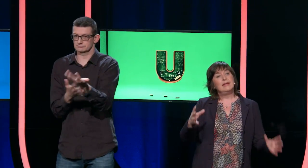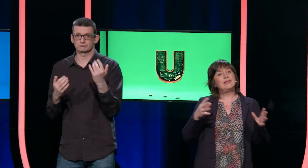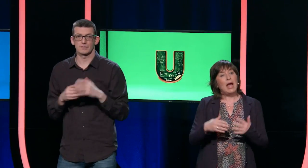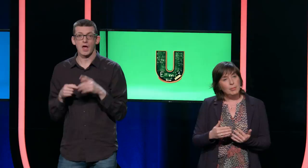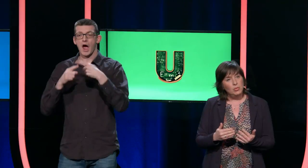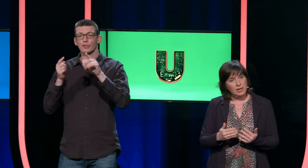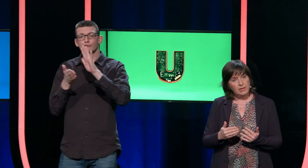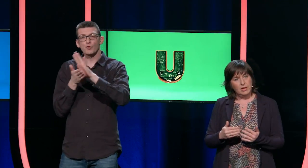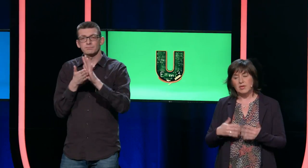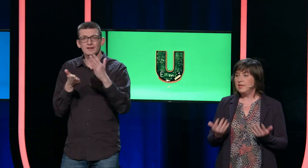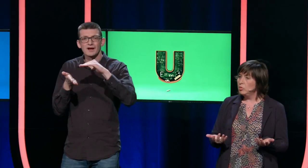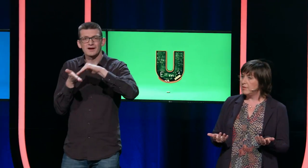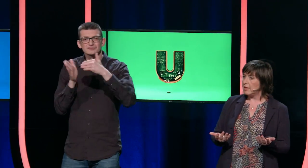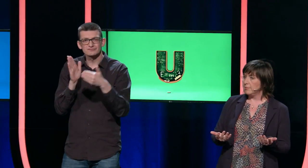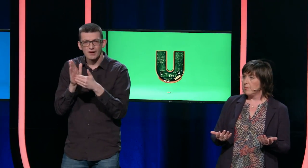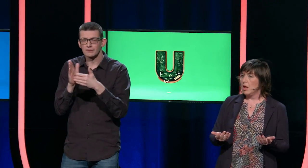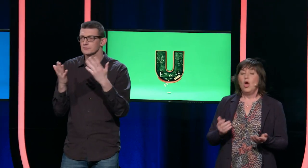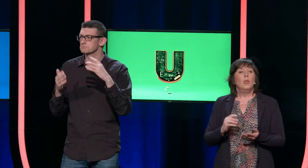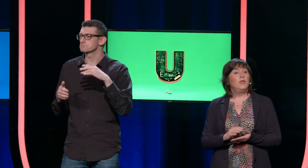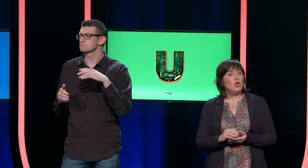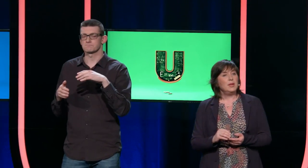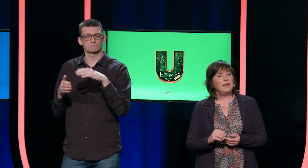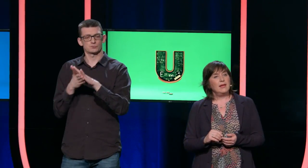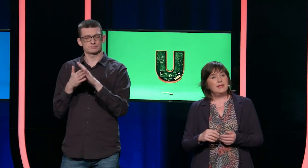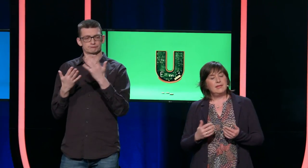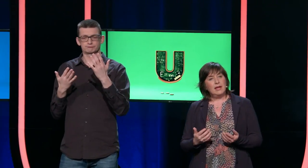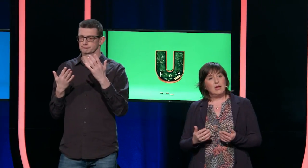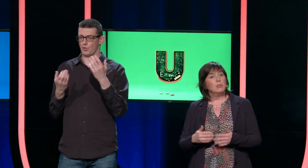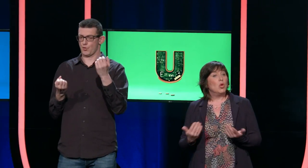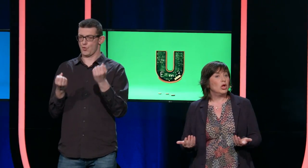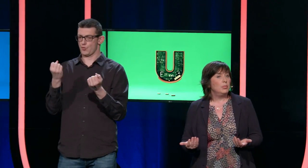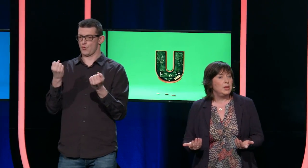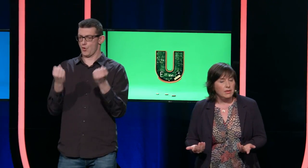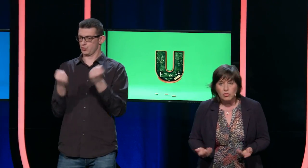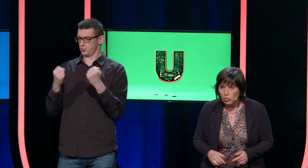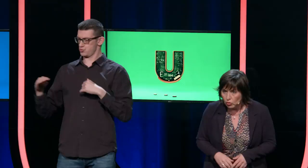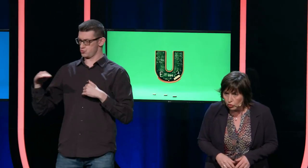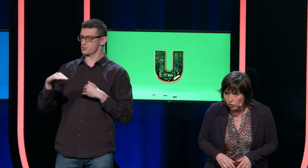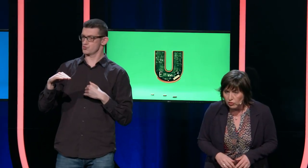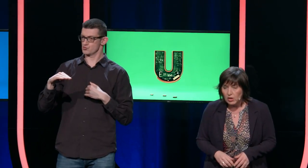samen weer te geven, simultaan. Bijvoorbeeld als ik zeg: Morgen begint de cursus.